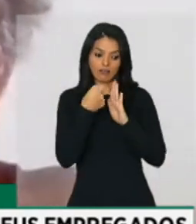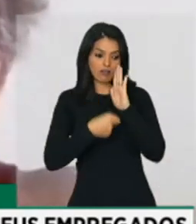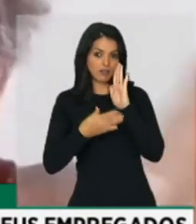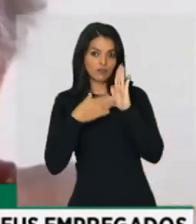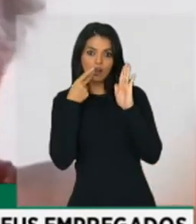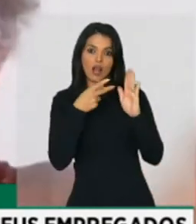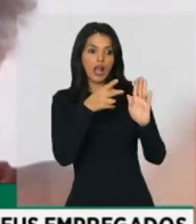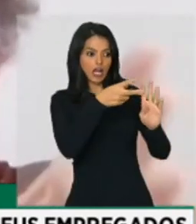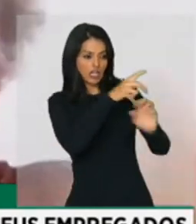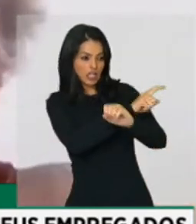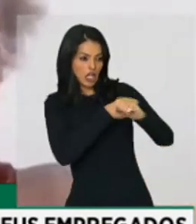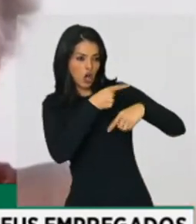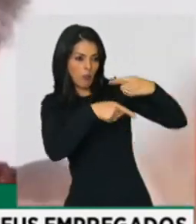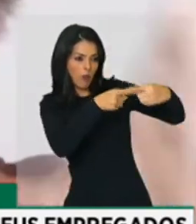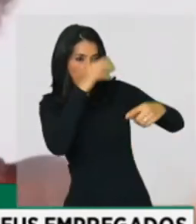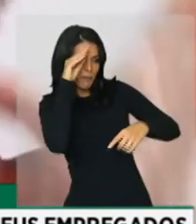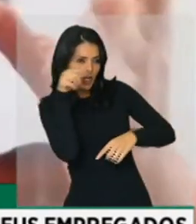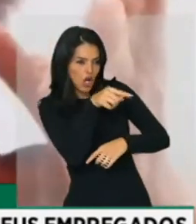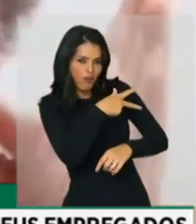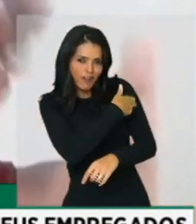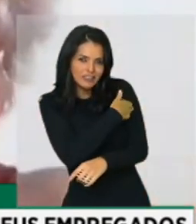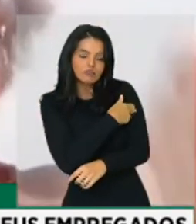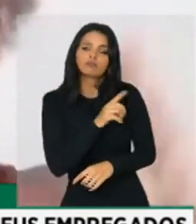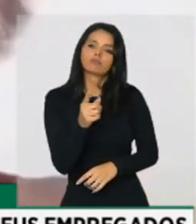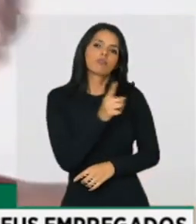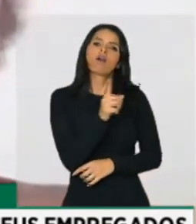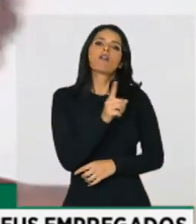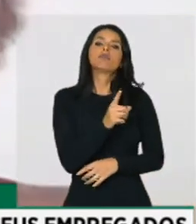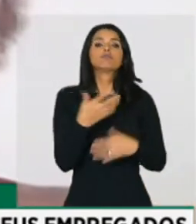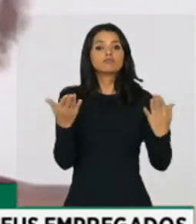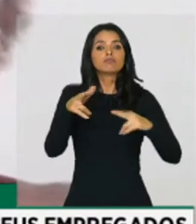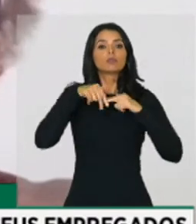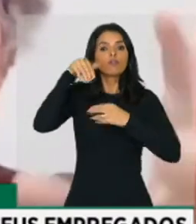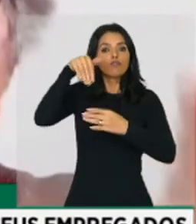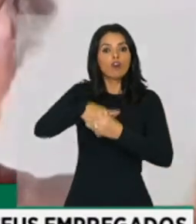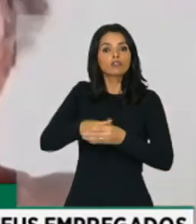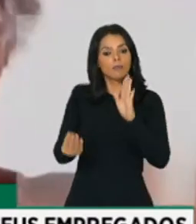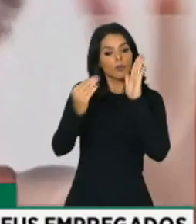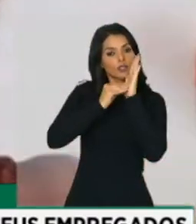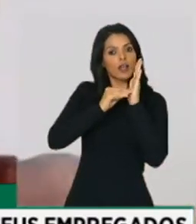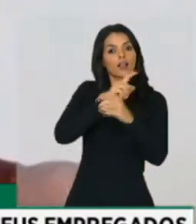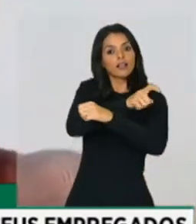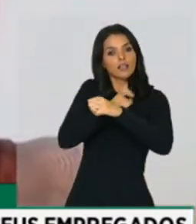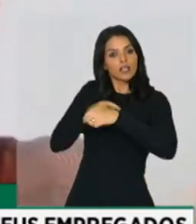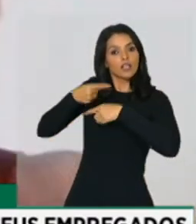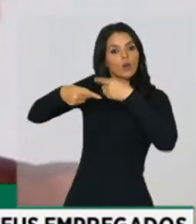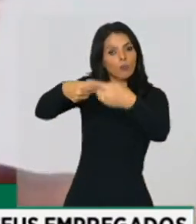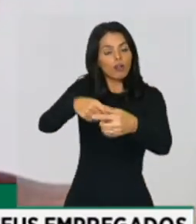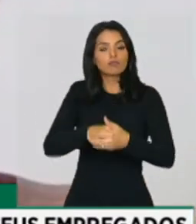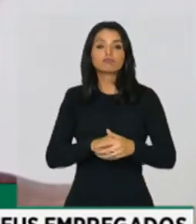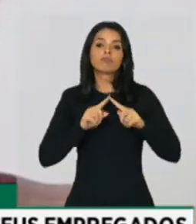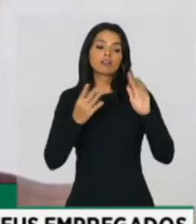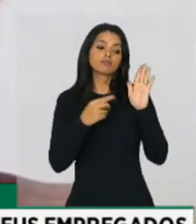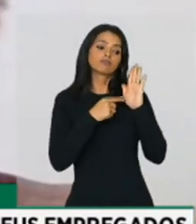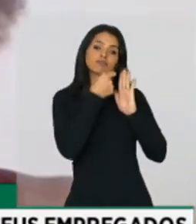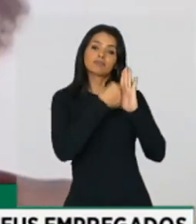É O QUILOMBOLA, POR ISSO NÓS VOTAMOS FAVORÁVEL A QUE OS QUILOMBOLAS ESTEJAM NA PRIORIDADE. [SOA A CAMPAINHA]. MAS QUE A PRIORIDADE SÃO OS BANQUEIROS É QUEM PODE PAGAR OU O GRANDE EMPRESARIADO. OS EMPRESÁRIOS